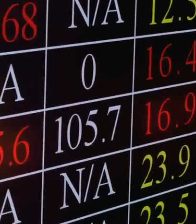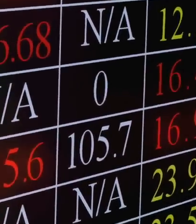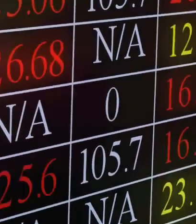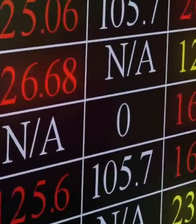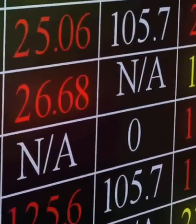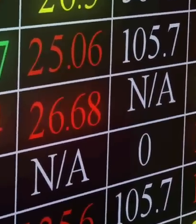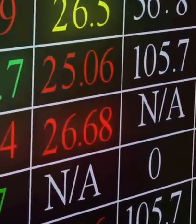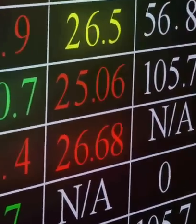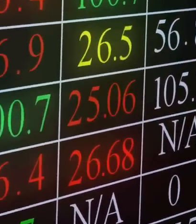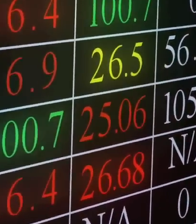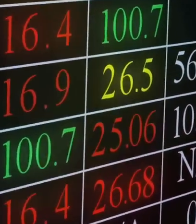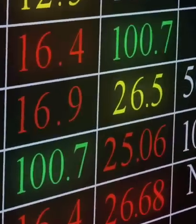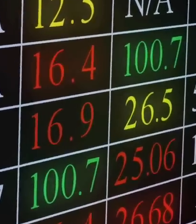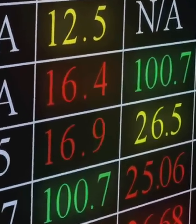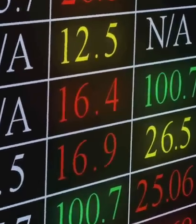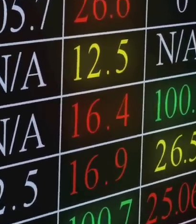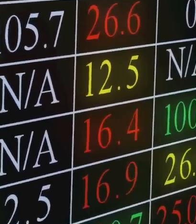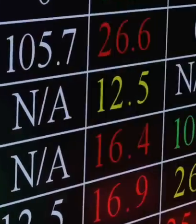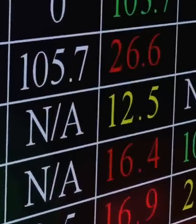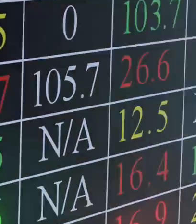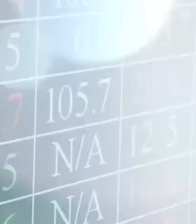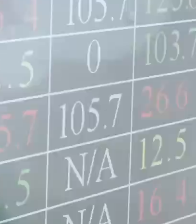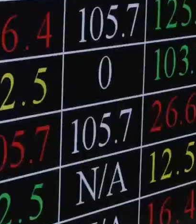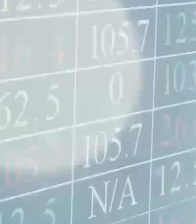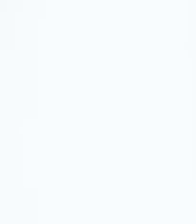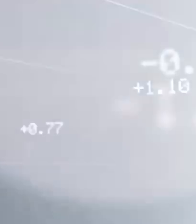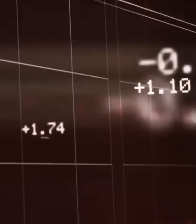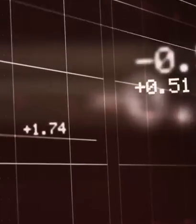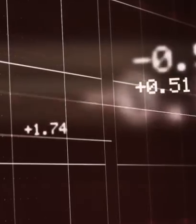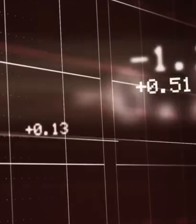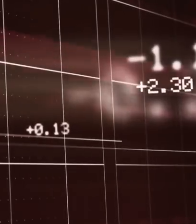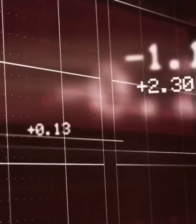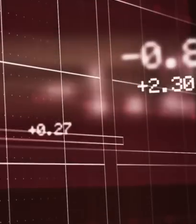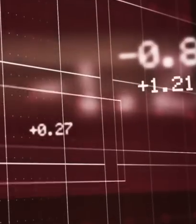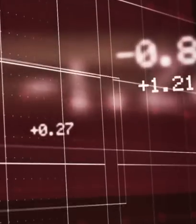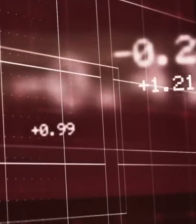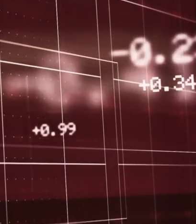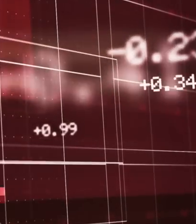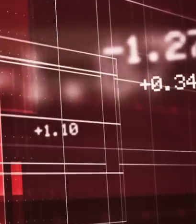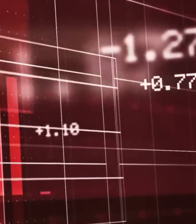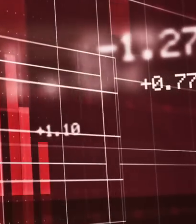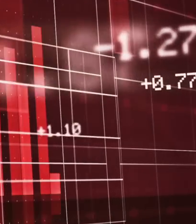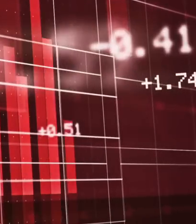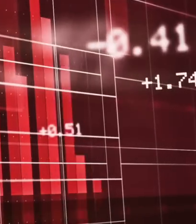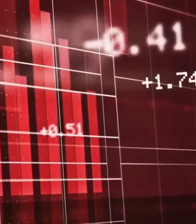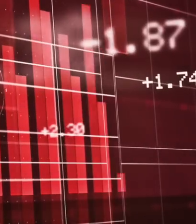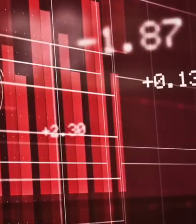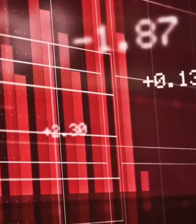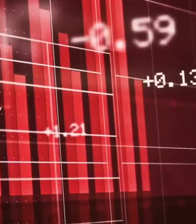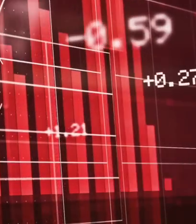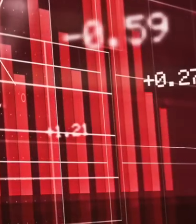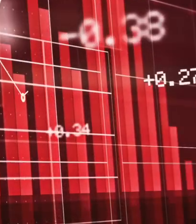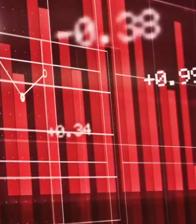Estados Unidos una ola de ventas tiñó de rojo las pantallas en Wall Street el petróleo dio un salto